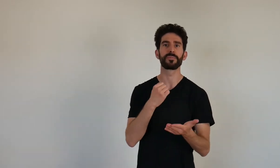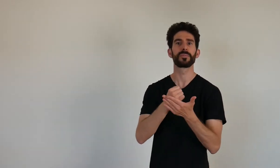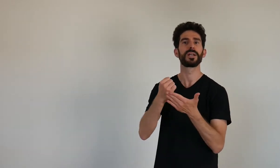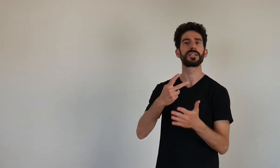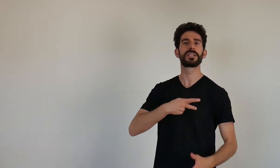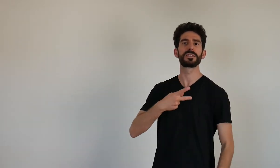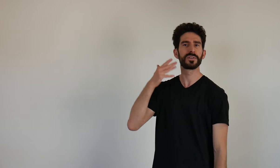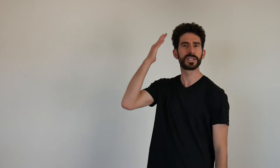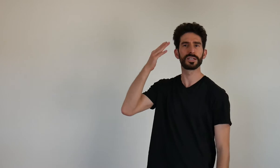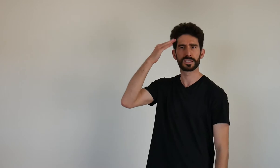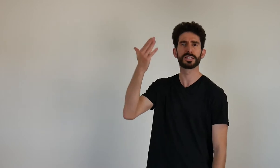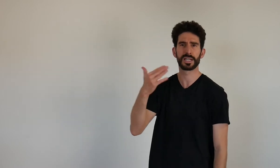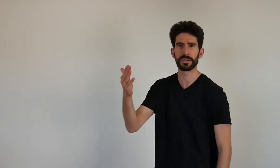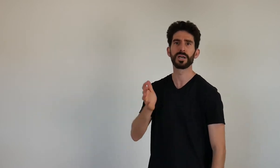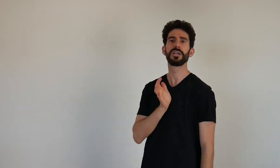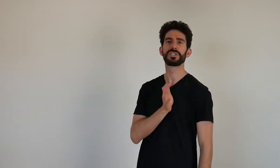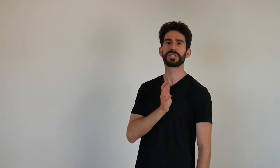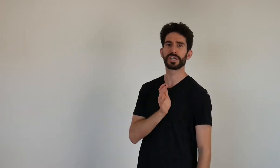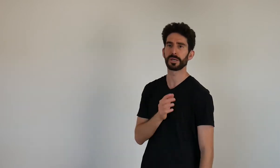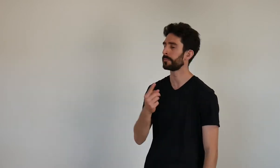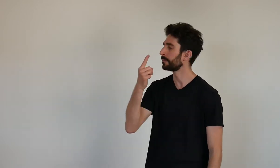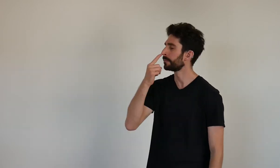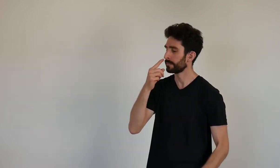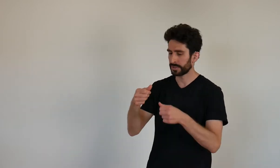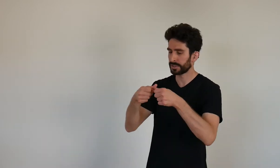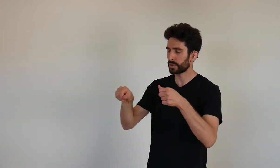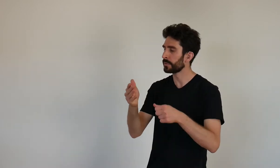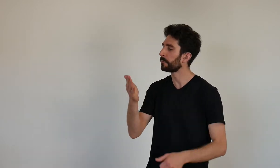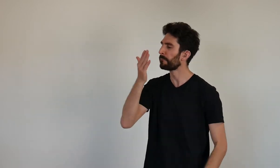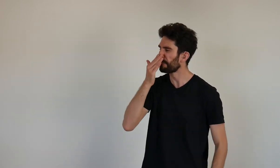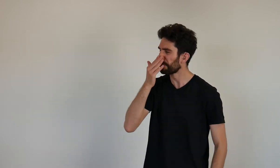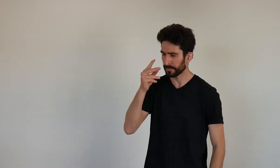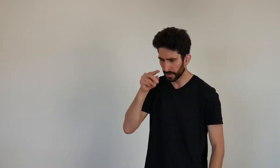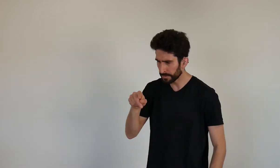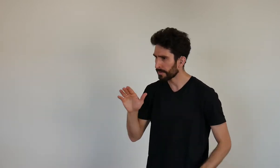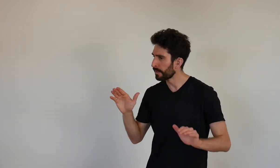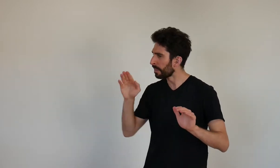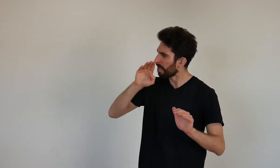Un test célèbre chez les vétérinaires consiste à poser un bout de scotch sur le museau d'un chien et de regarder